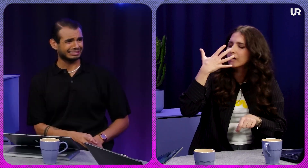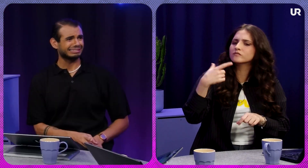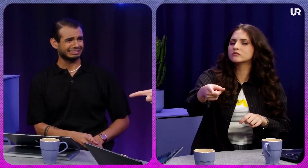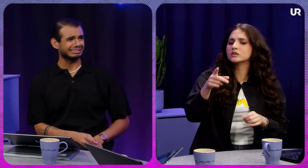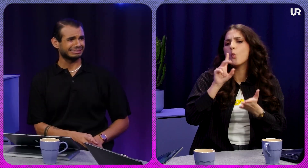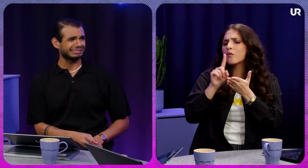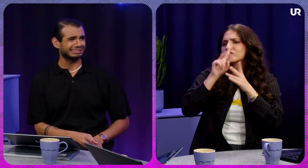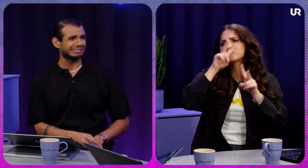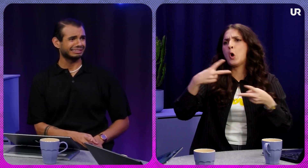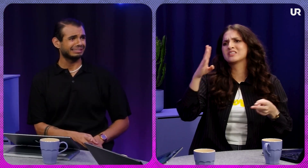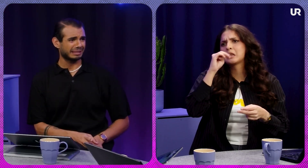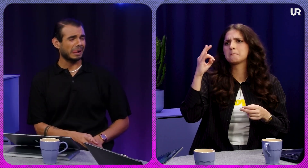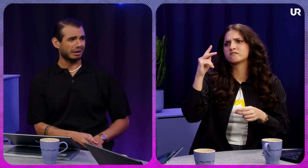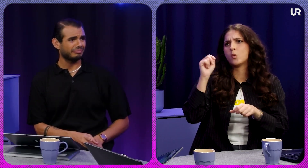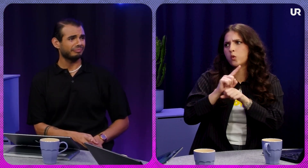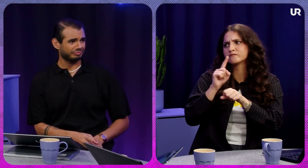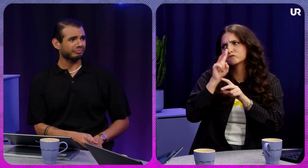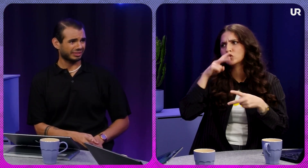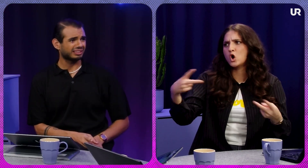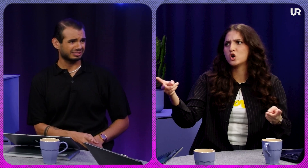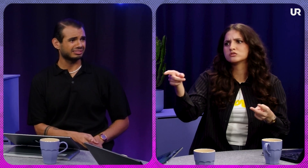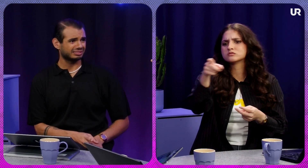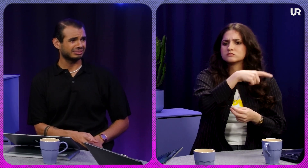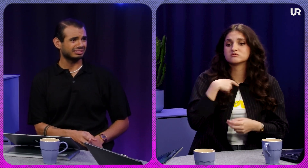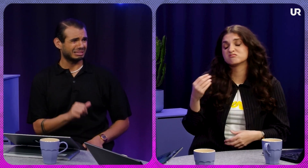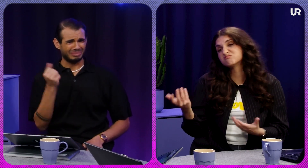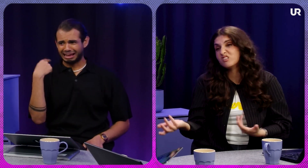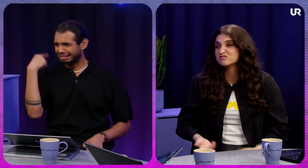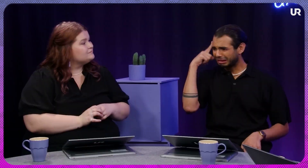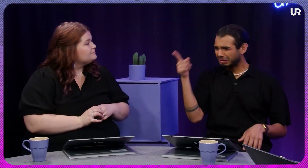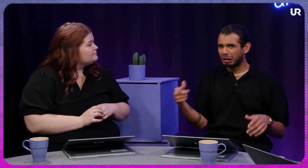Onaturliga blinkningar. Det är vanligt hos deepfake.